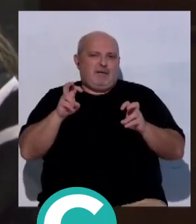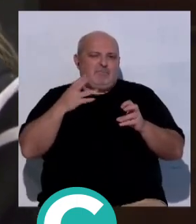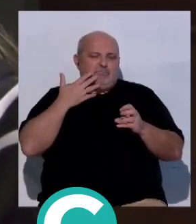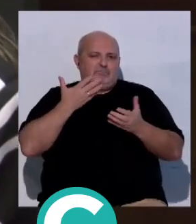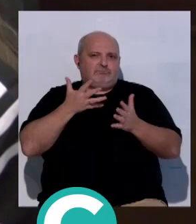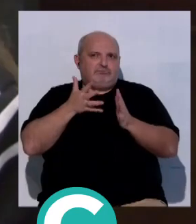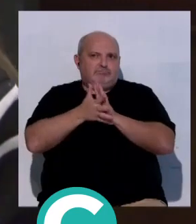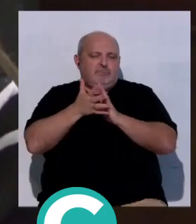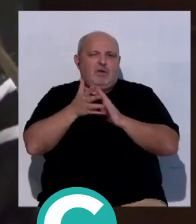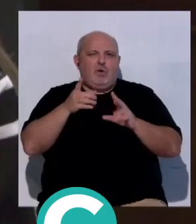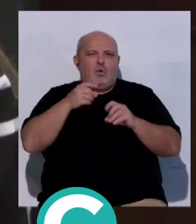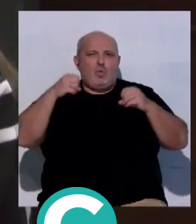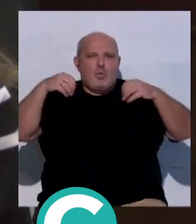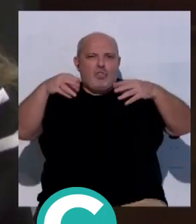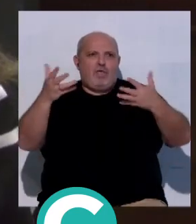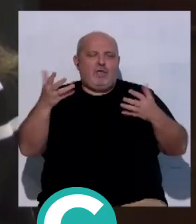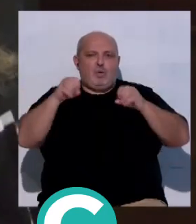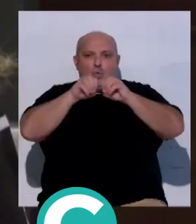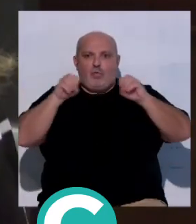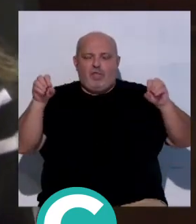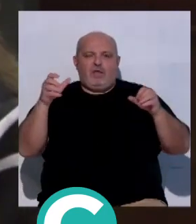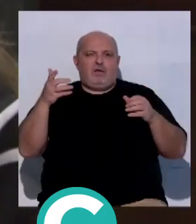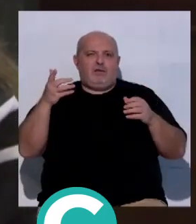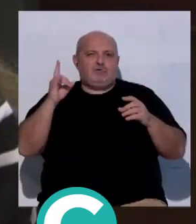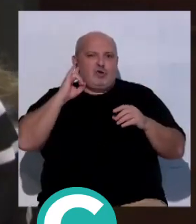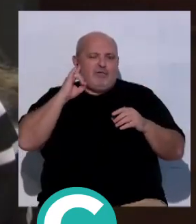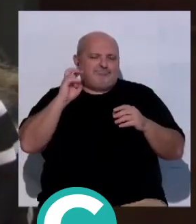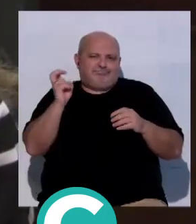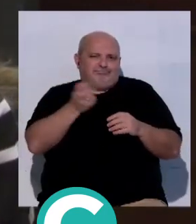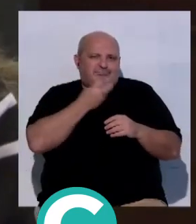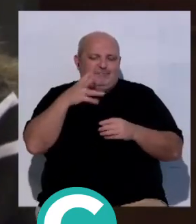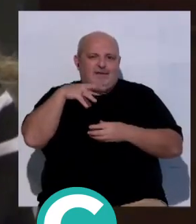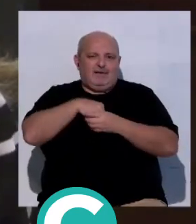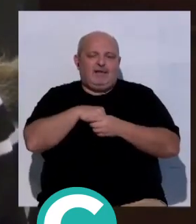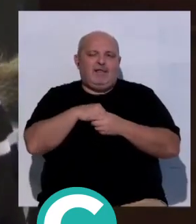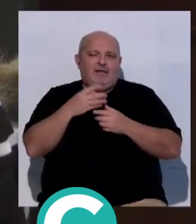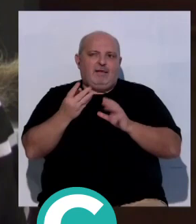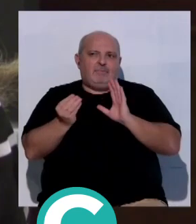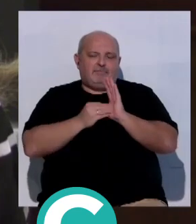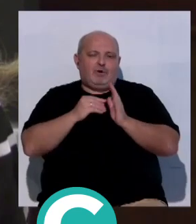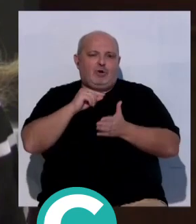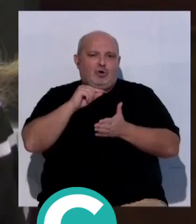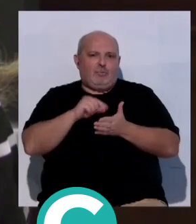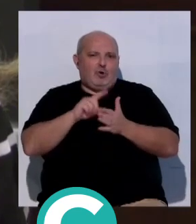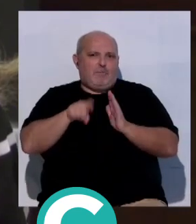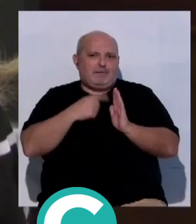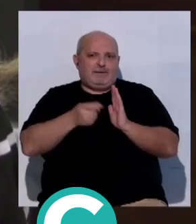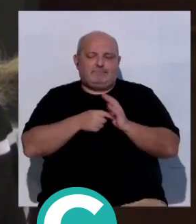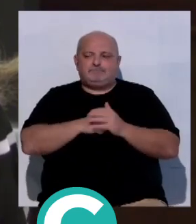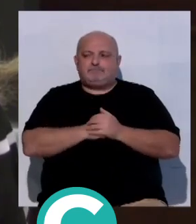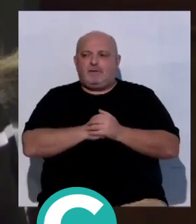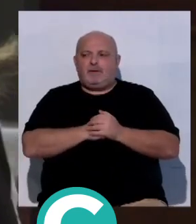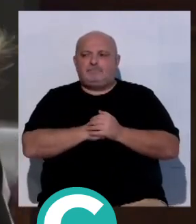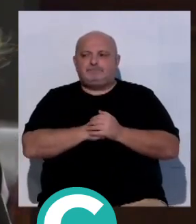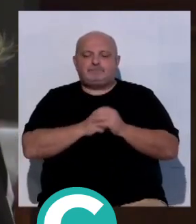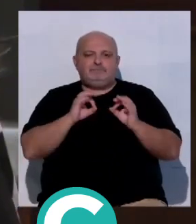decir de luces todo influye entonces pues se va a sacar todo completamente y de manera paralela